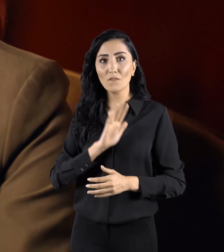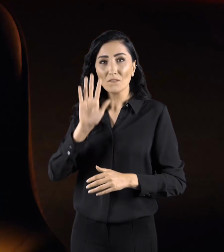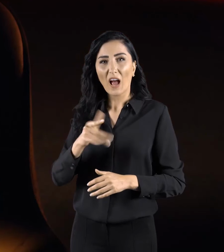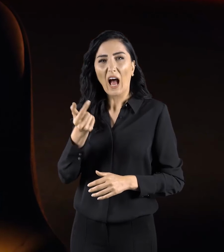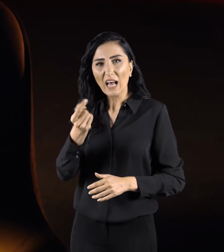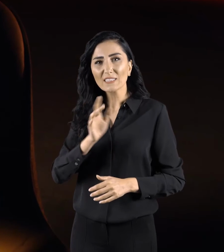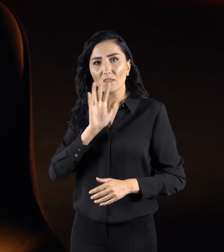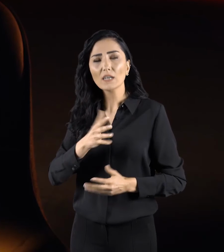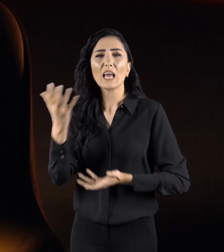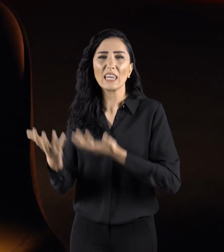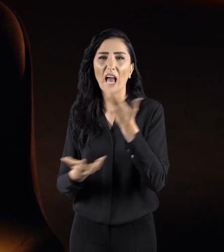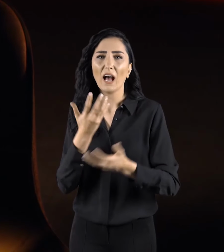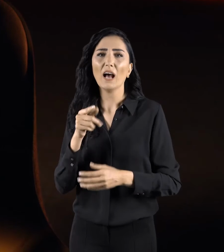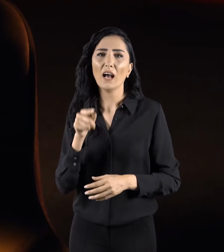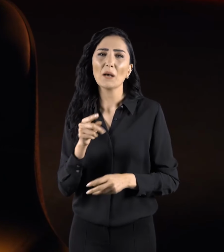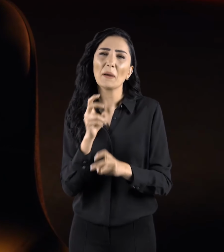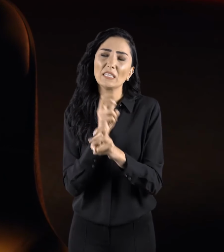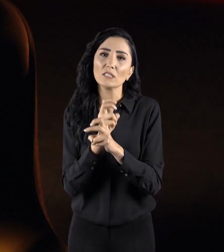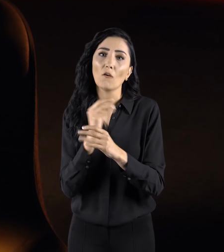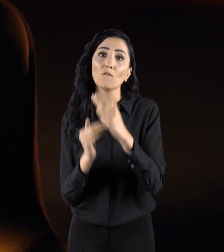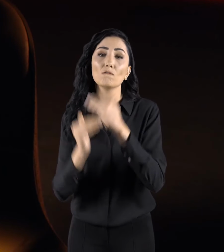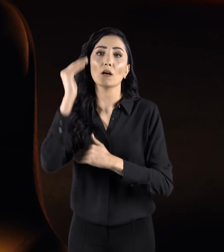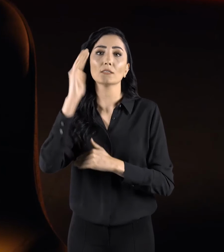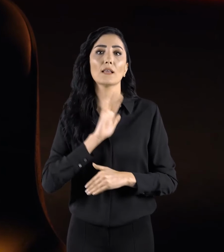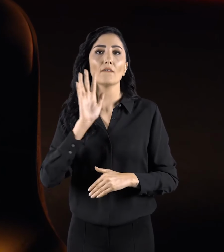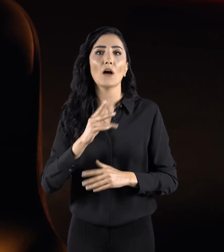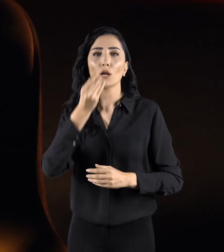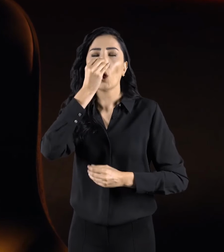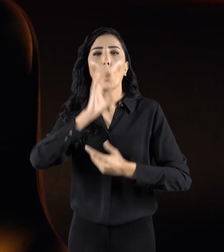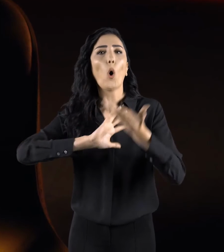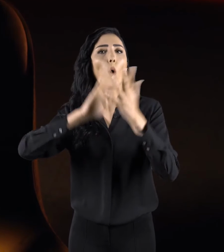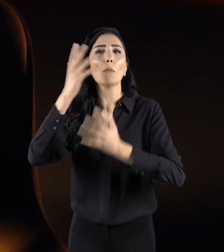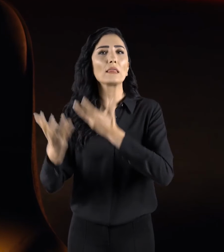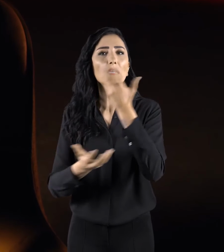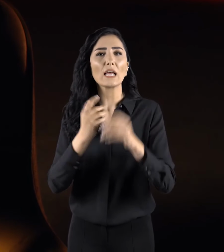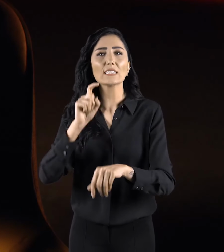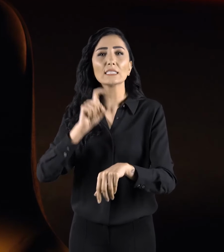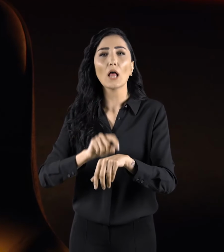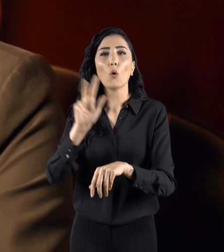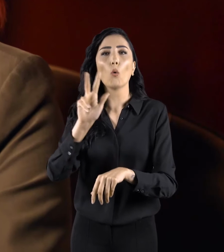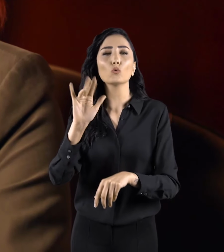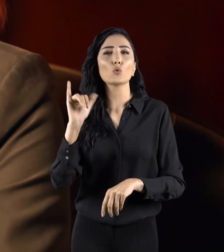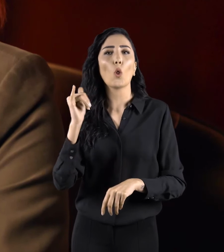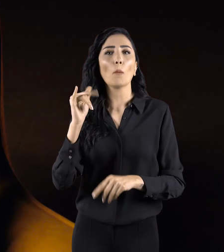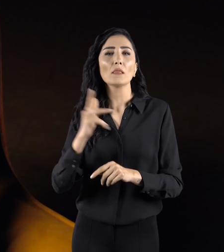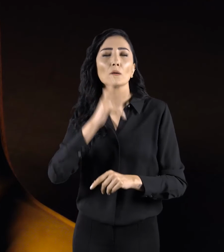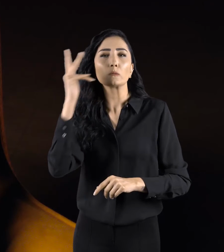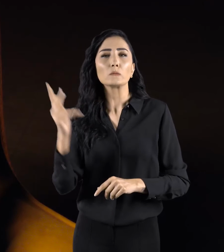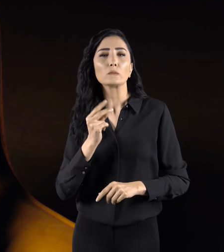nem oranı yanıcı maddelerde azsa yangın çıkma riski yüksektir. Orman yangınları sırasında saatte 30